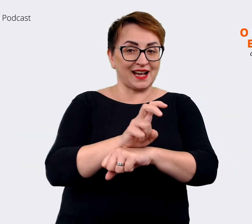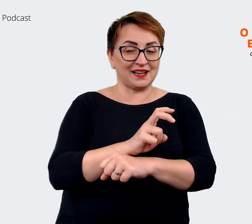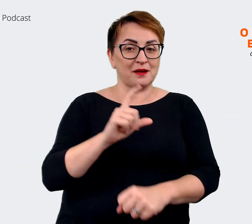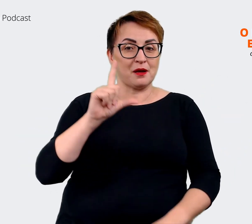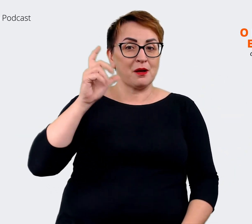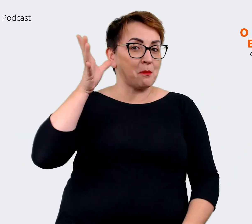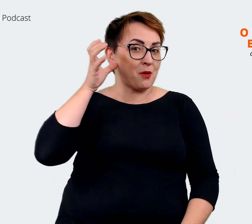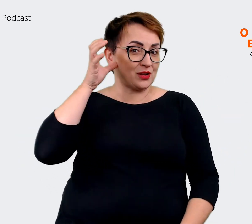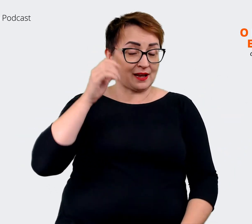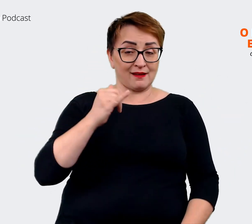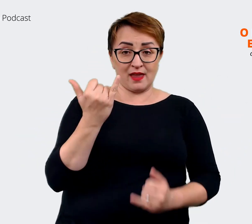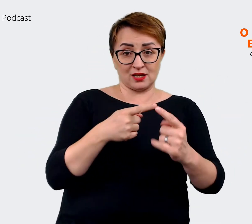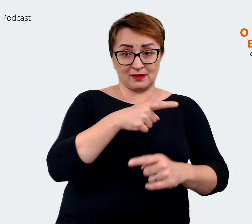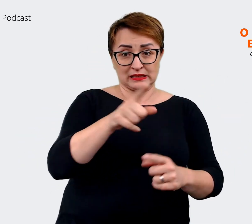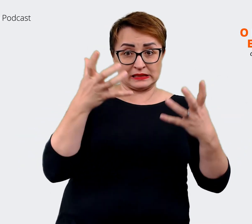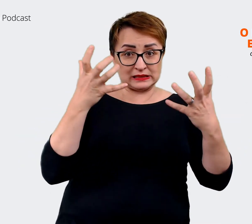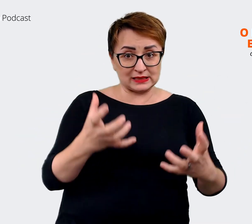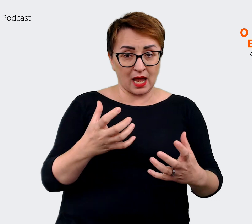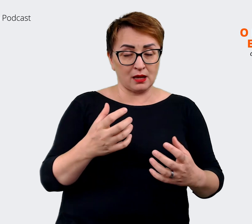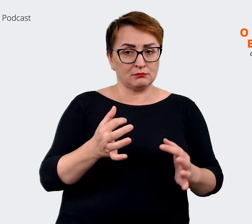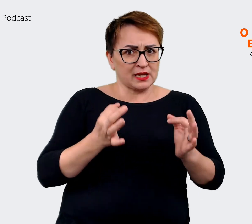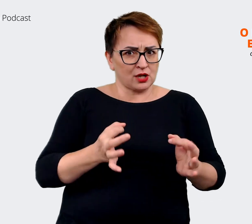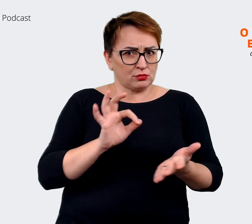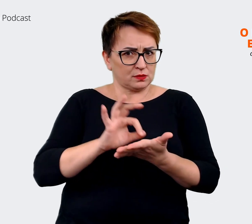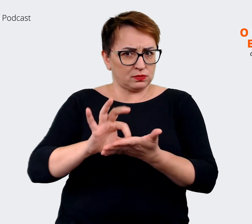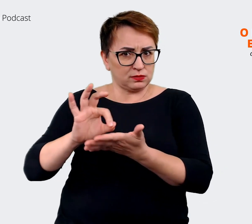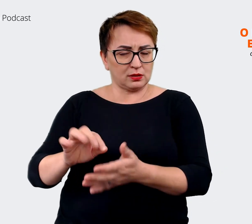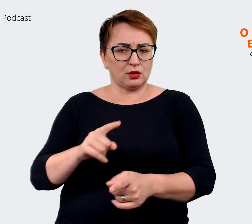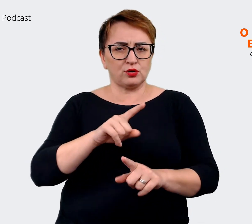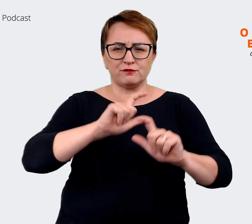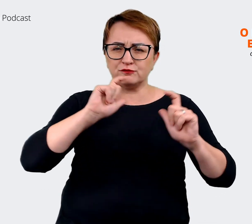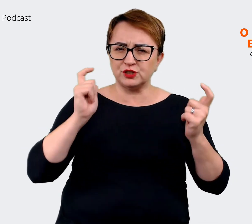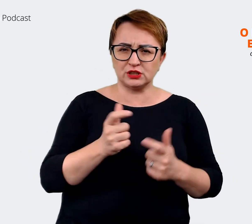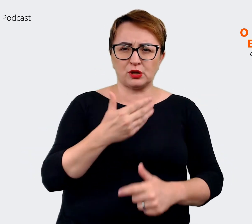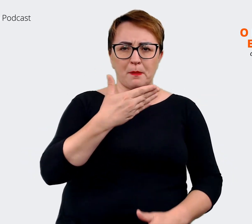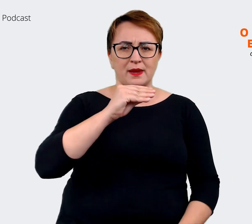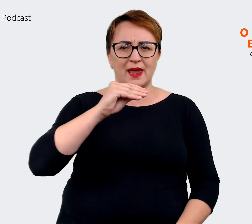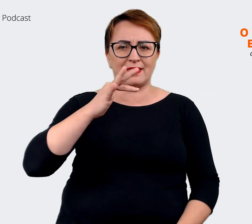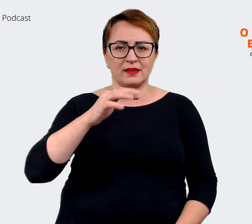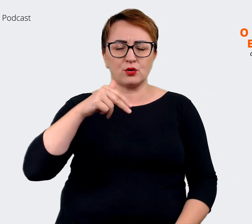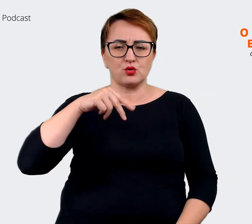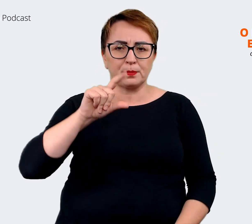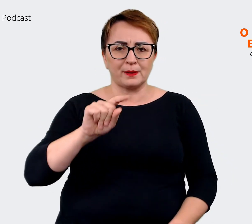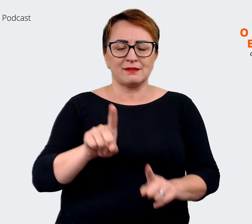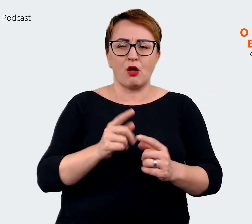na Tech Blogu, projektami open source, meetupami i ofertami pracy w Allegro, sprawdź linki w opisie